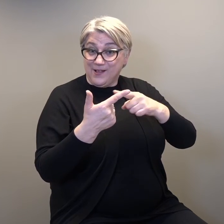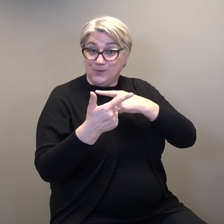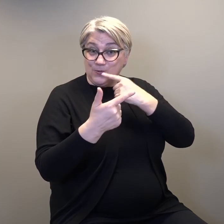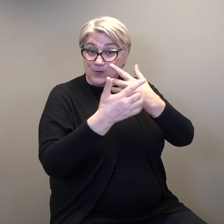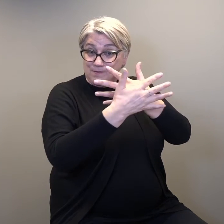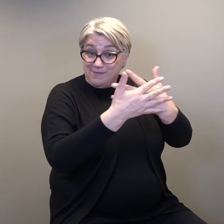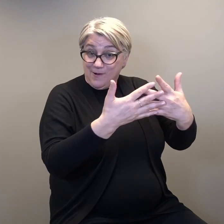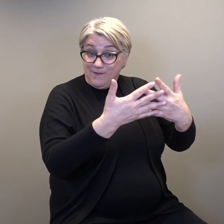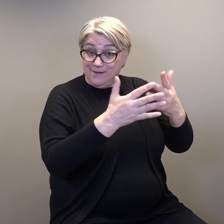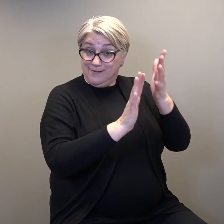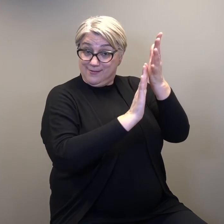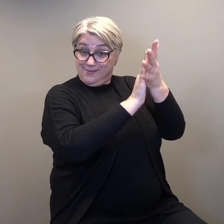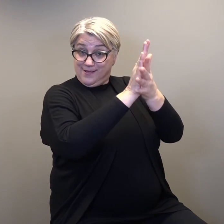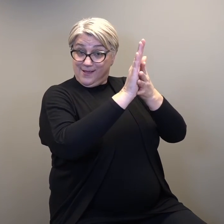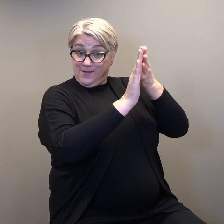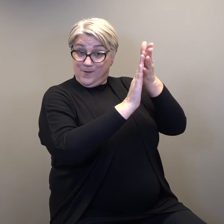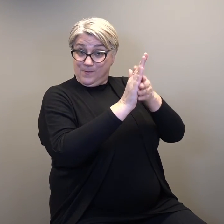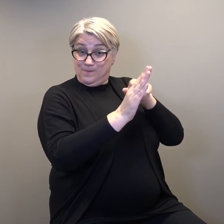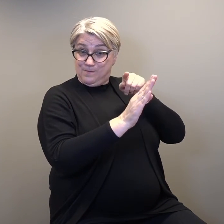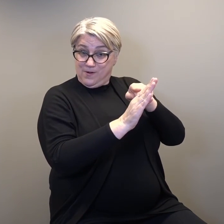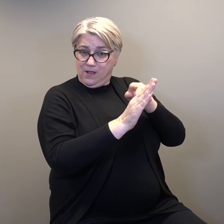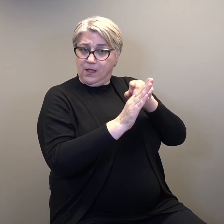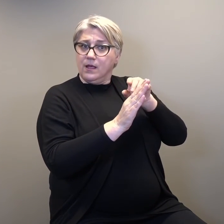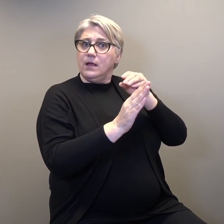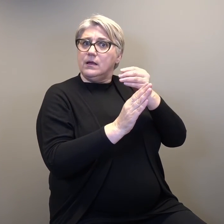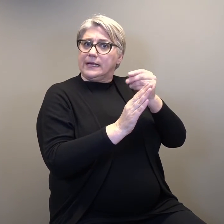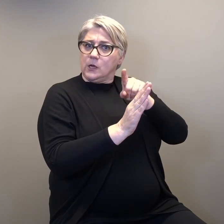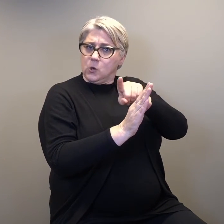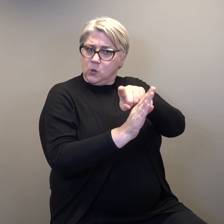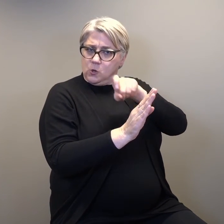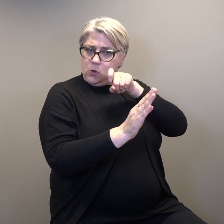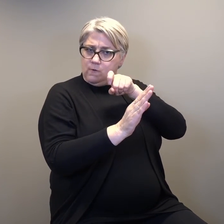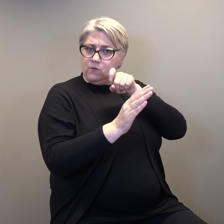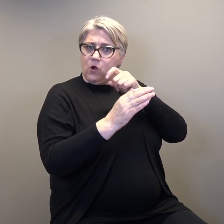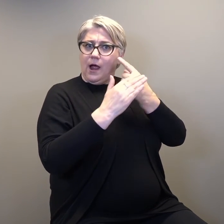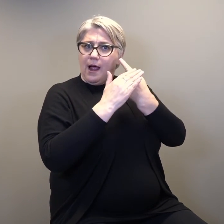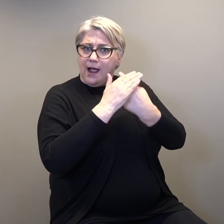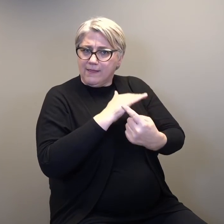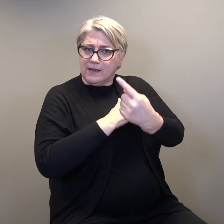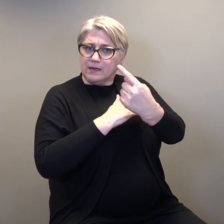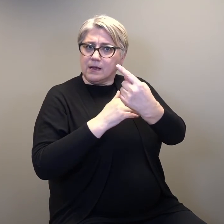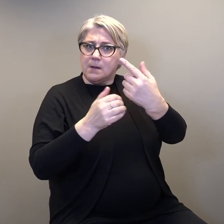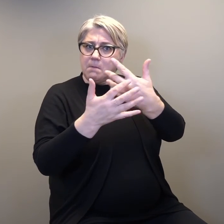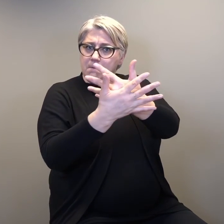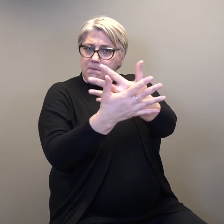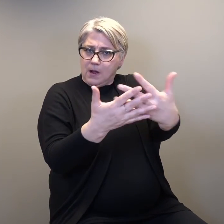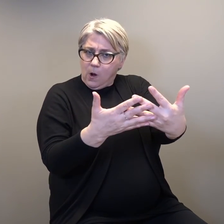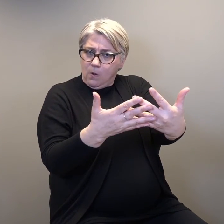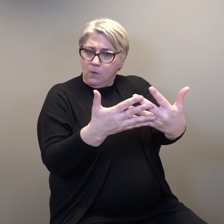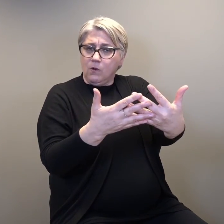tungumál, táknmál, sem gerir kröfu um aðgengi að máli